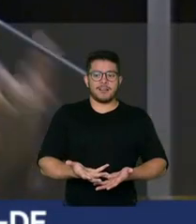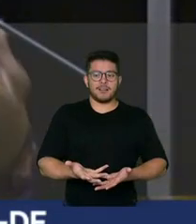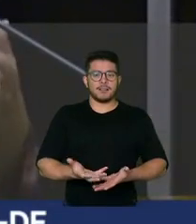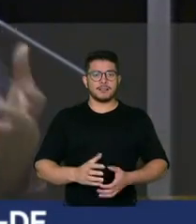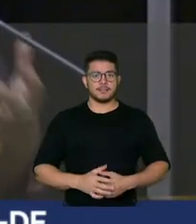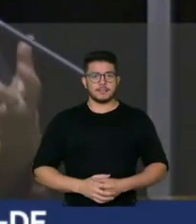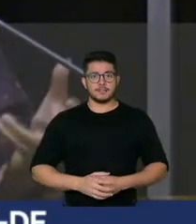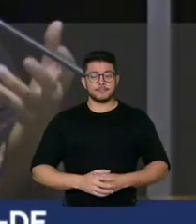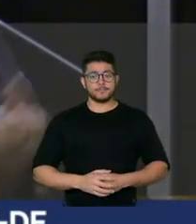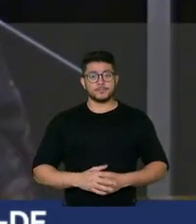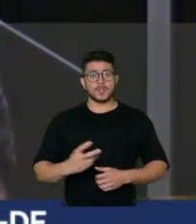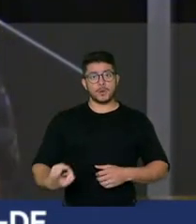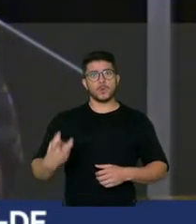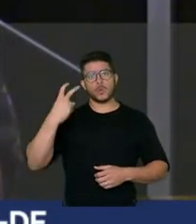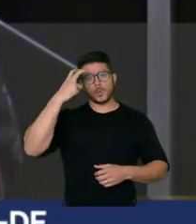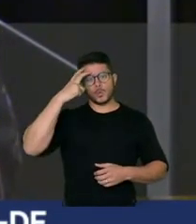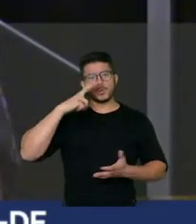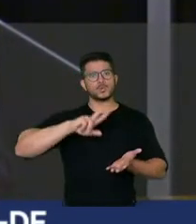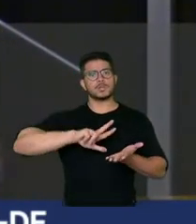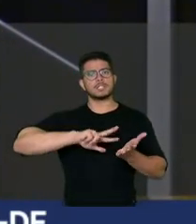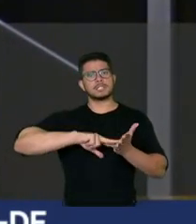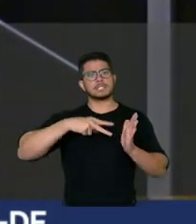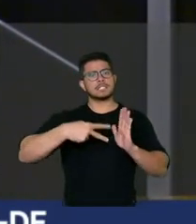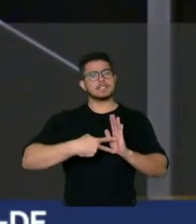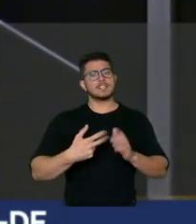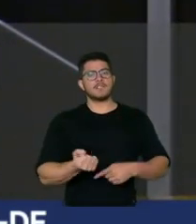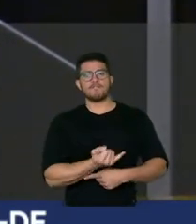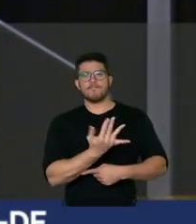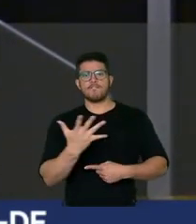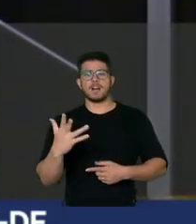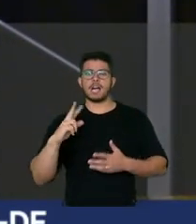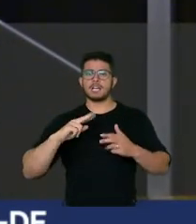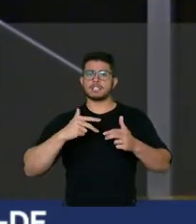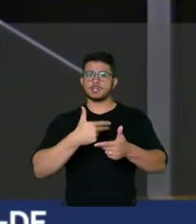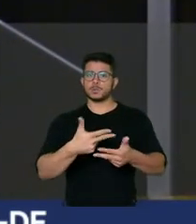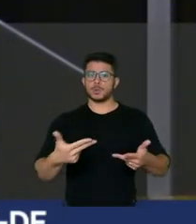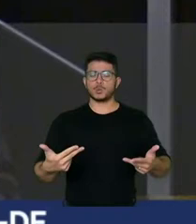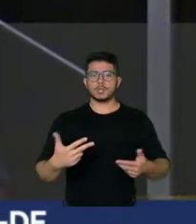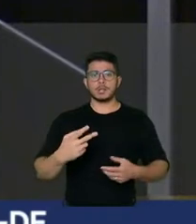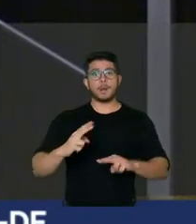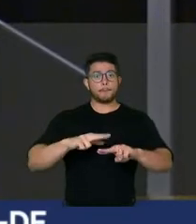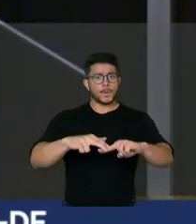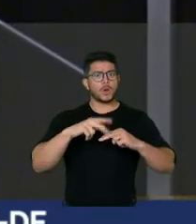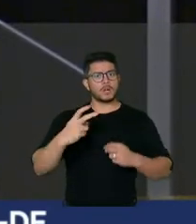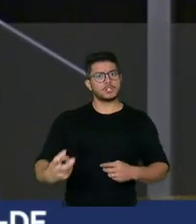PESSOAS CONSTRÓI SUAS FORMAS DE EXPRESSÃO, SUAS FORMAS DE SER, CULTURA SIGNIFICA MUITA COISA. A CULTURA FEZ ESSE